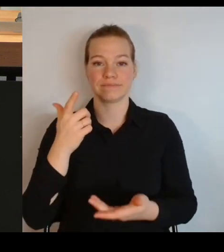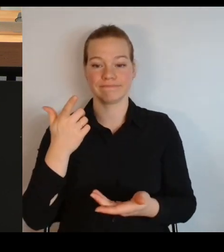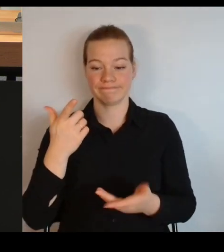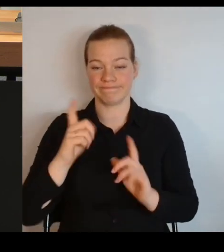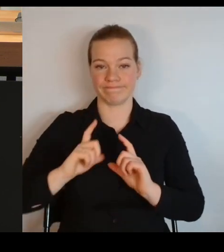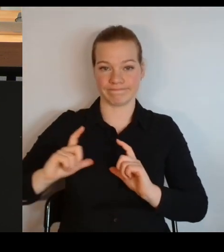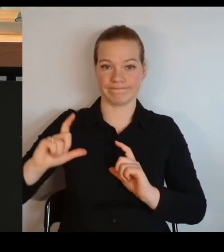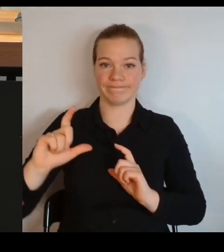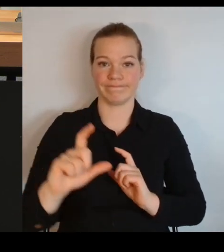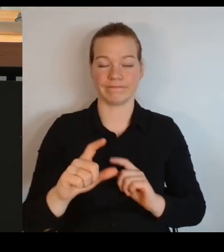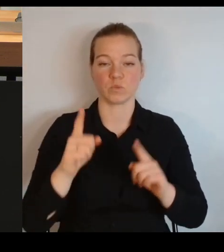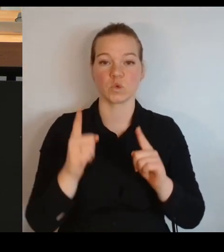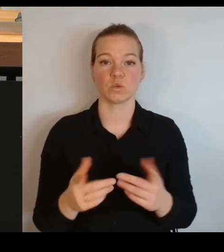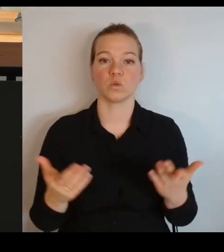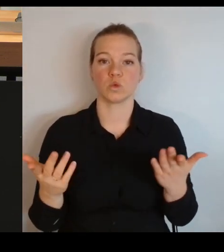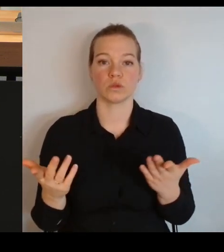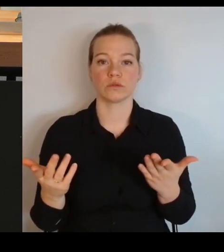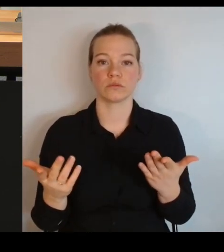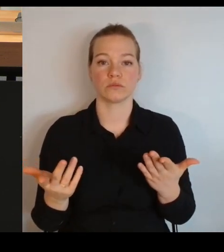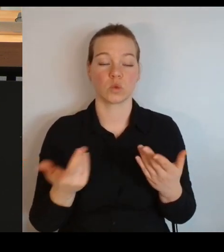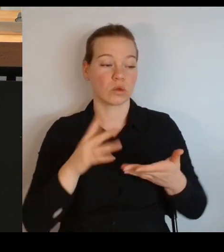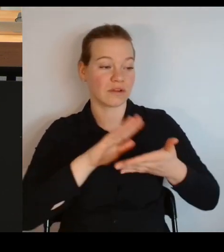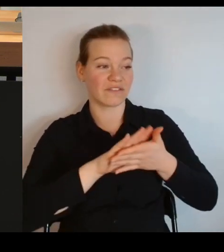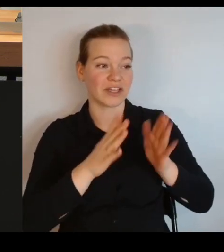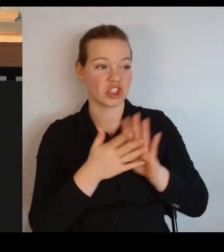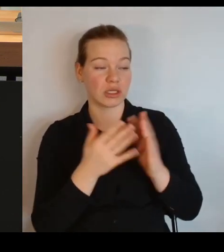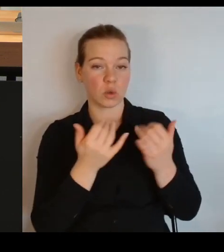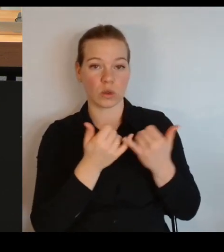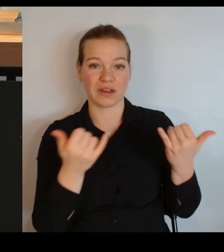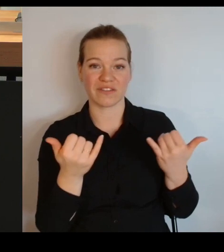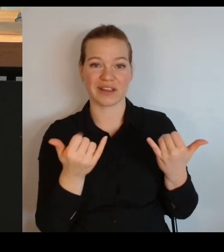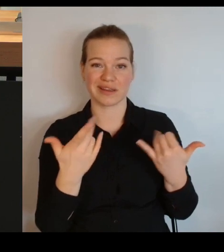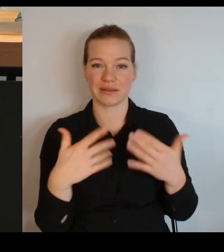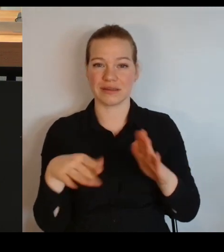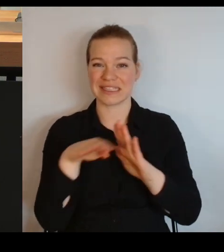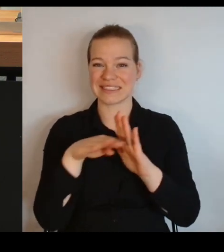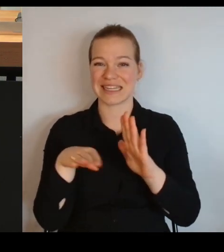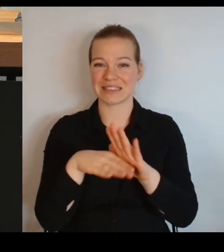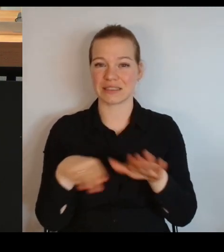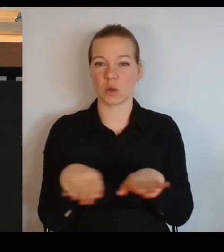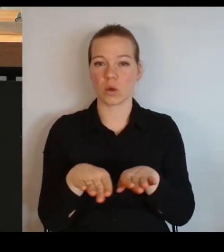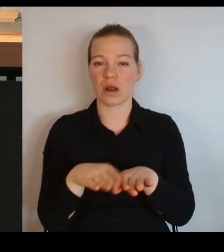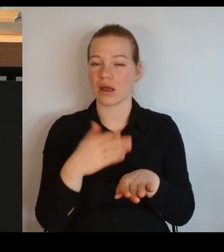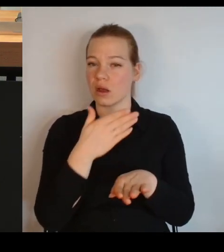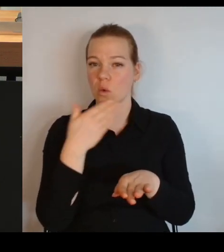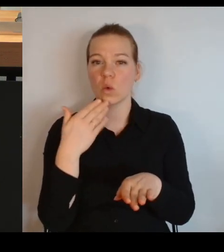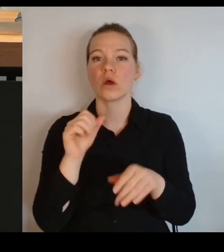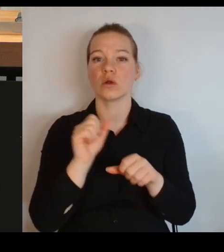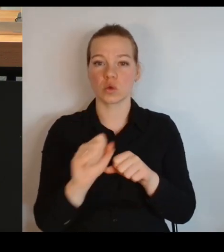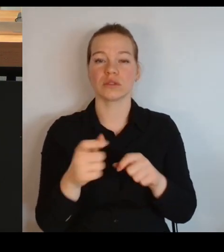gesetzliche Grundlage Bundesmittel schon mal ausgeben kann. Da gab es schon schlechte Erfahrungen.